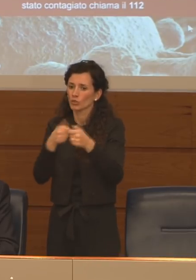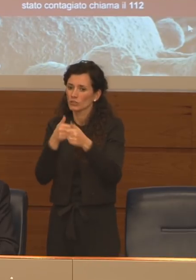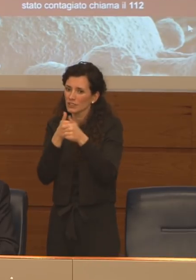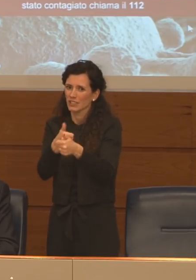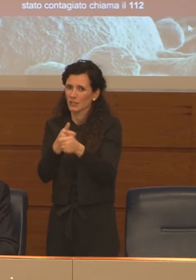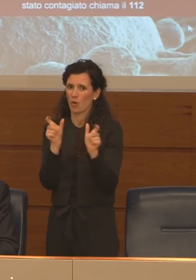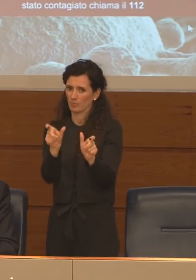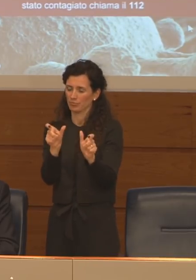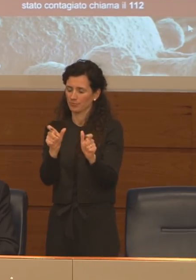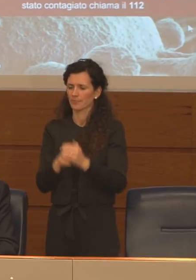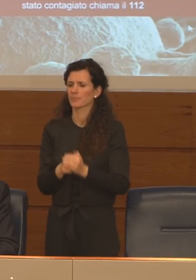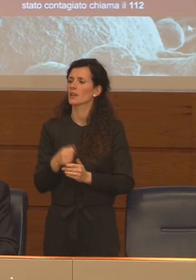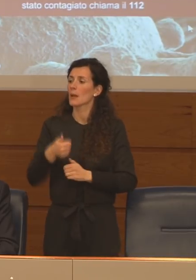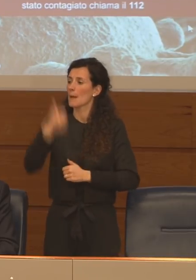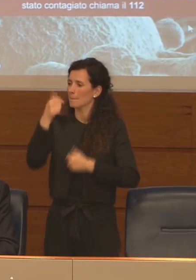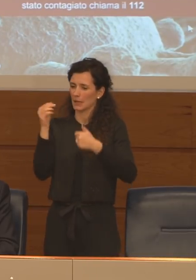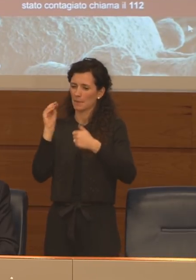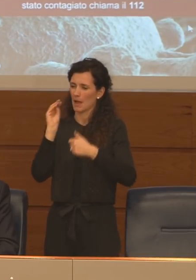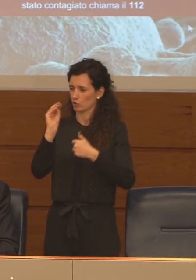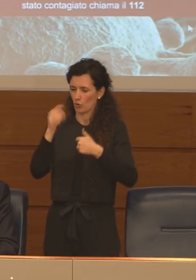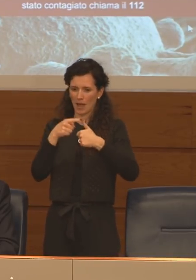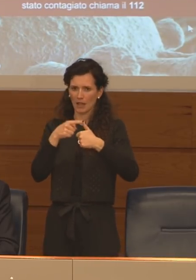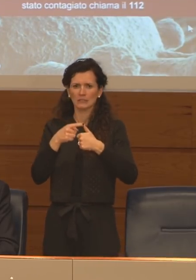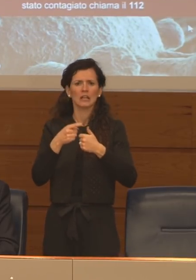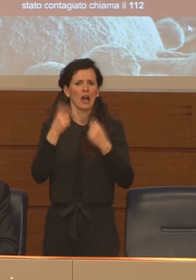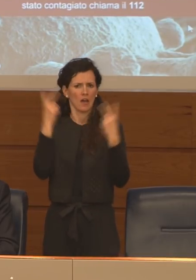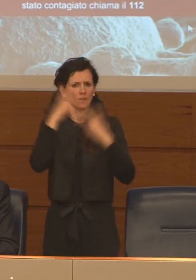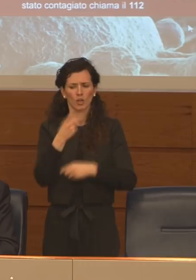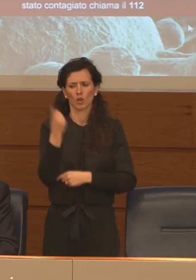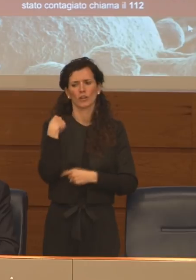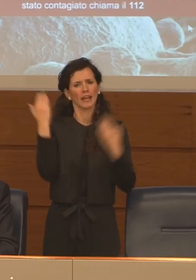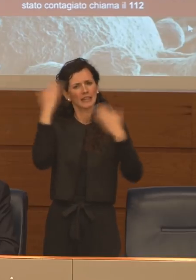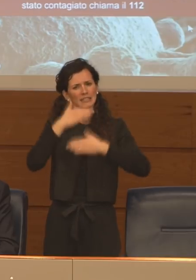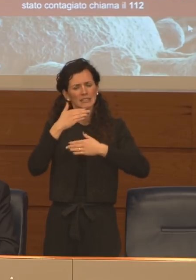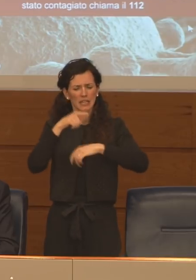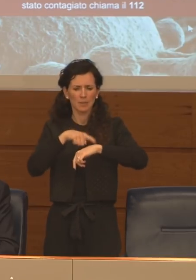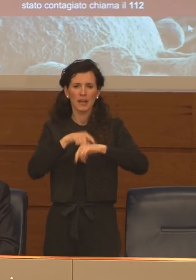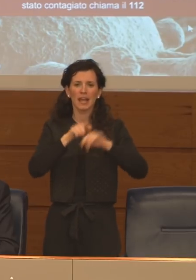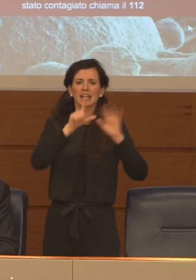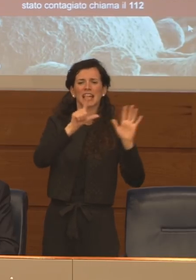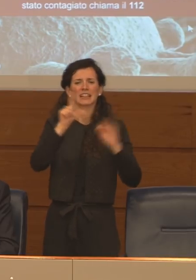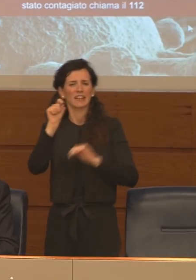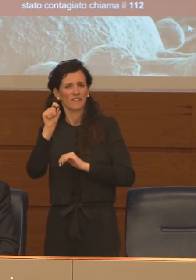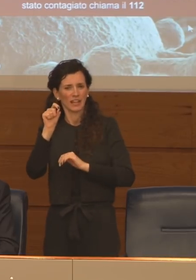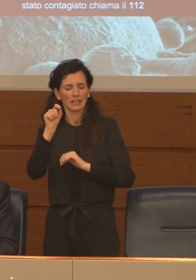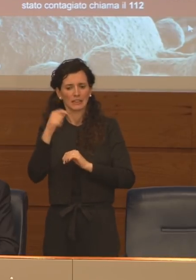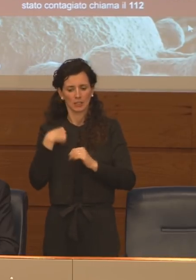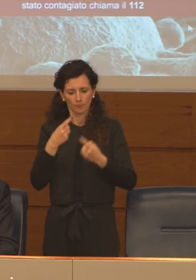che ieri sera ero al Comitato Operativo alle ore 19:20 ed è stata segnalata questa